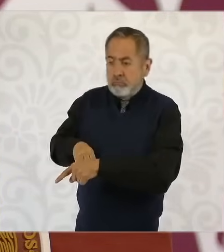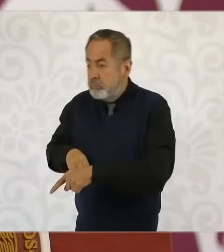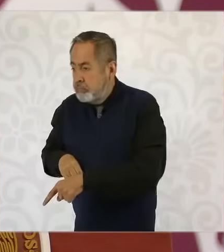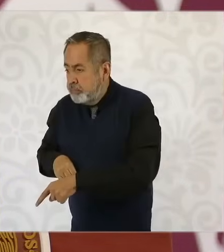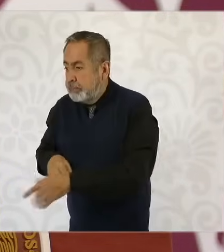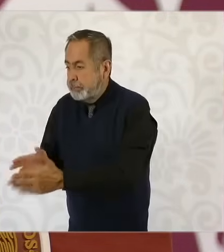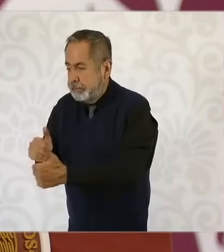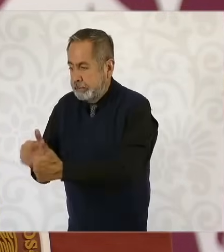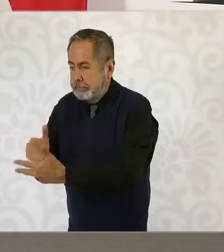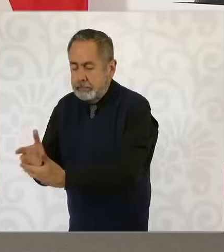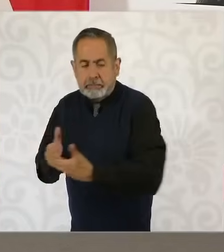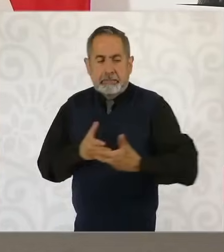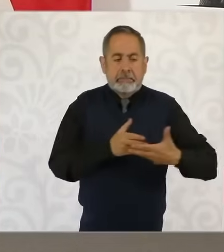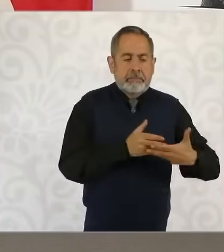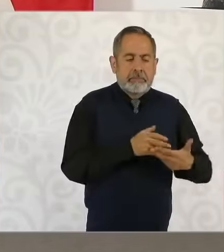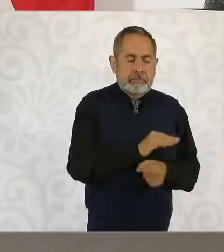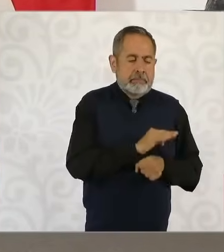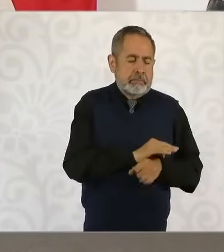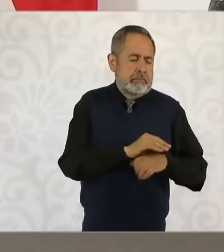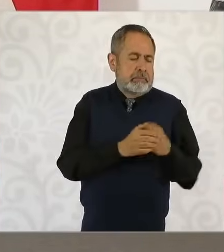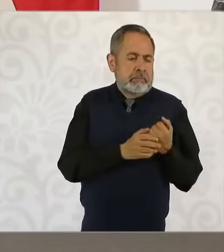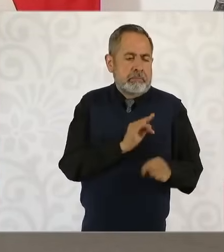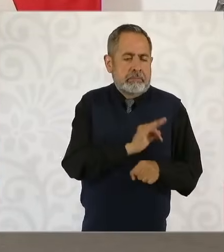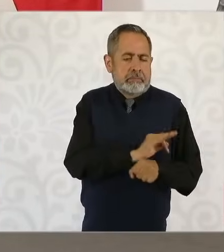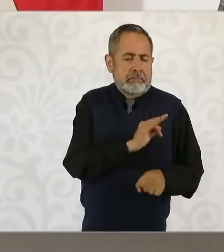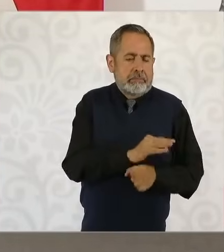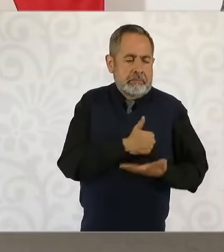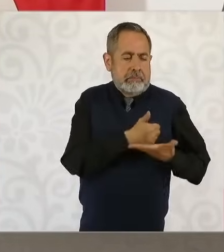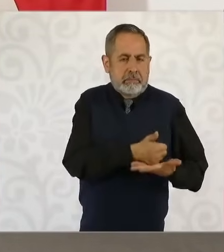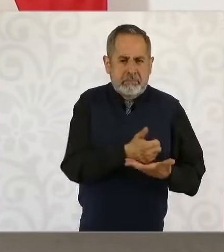se porque ellos han dicho que no negocian con terroristas